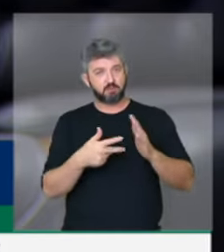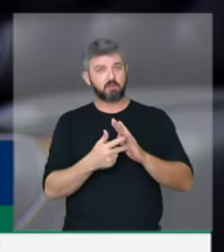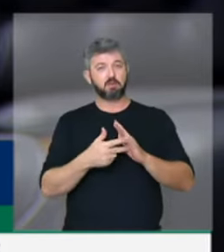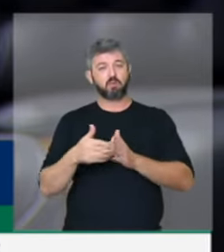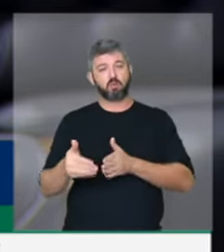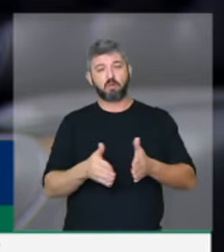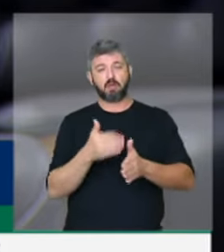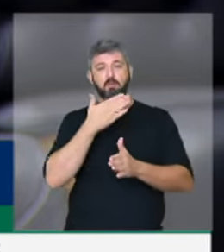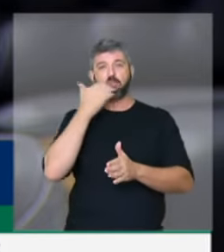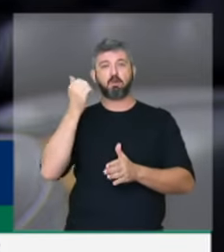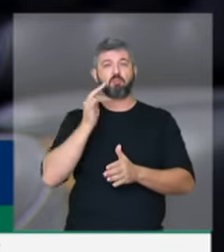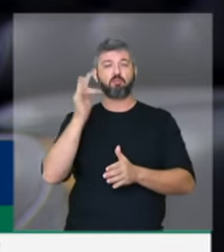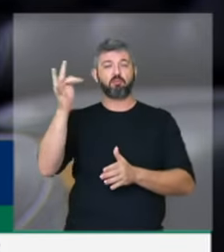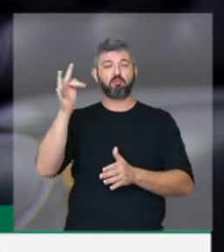PANDEMIA. -- [PRESIDENTE]: COMO